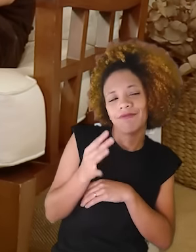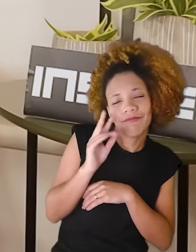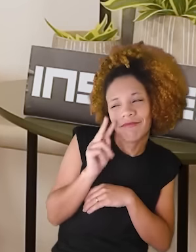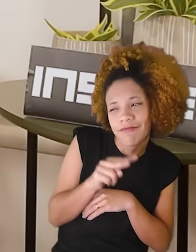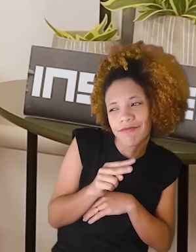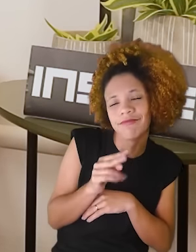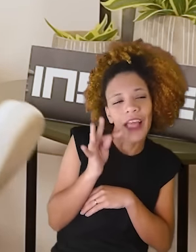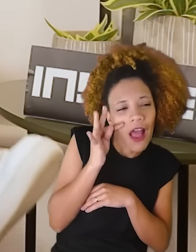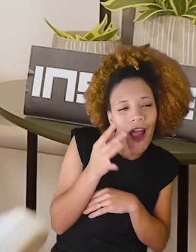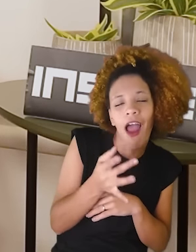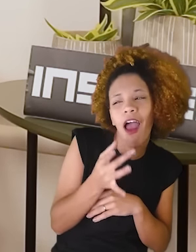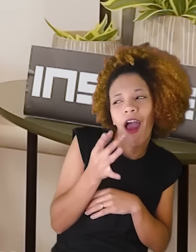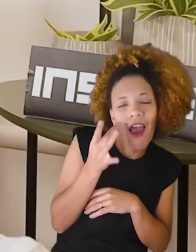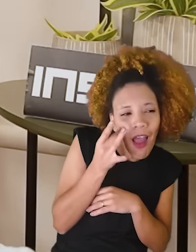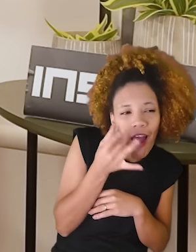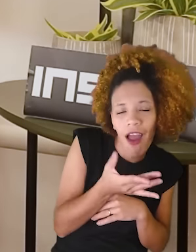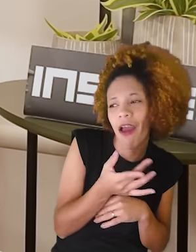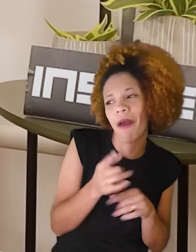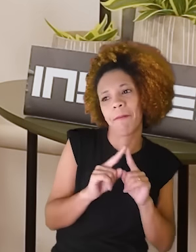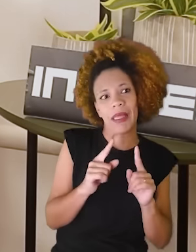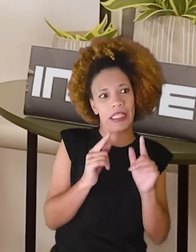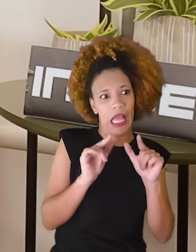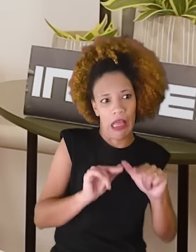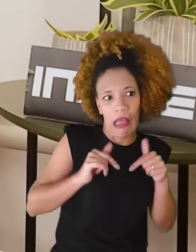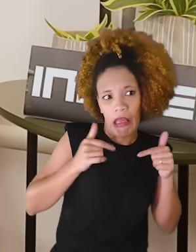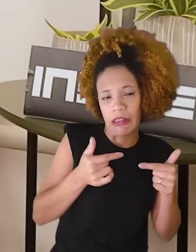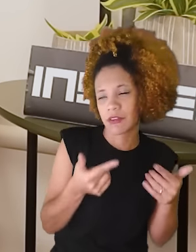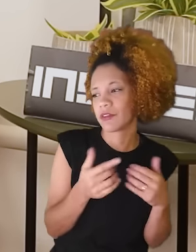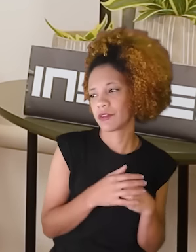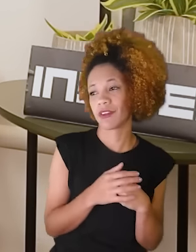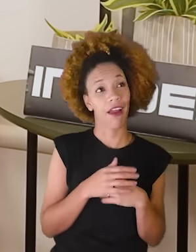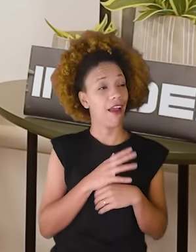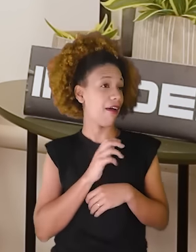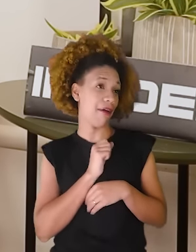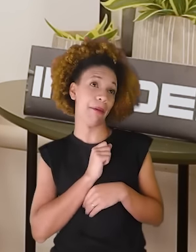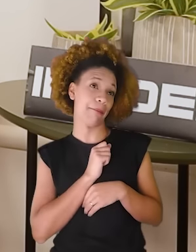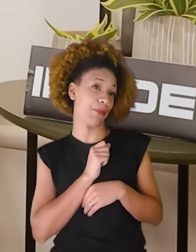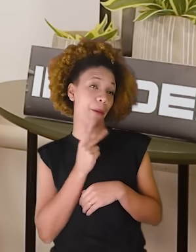de falar assim de de falar mais claramente dando em cima de mim de falar ah adora o seu pai aí eu